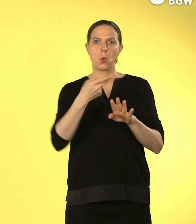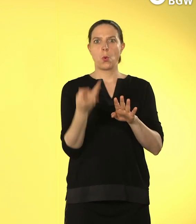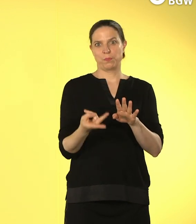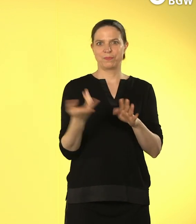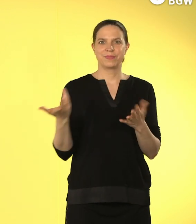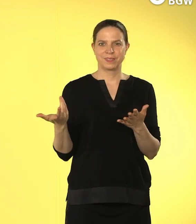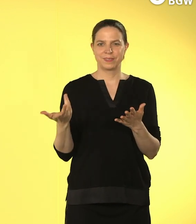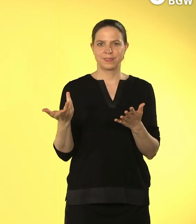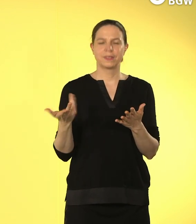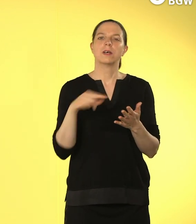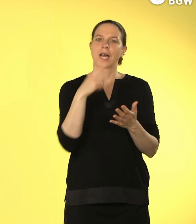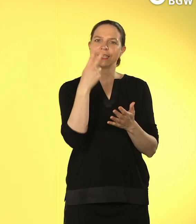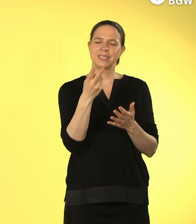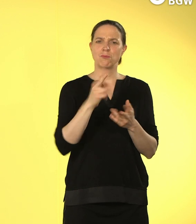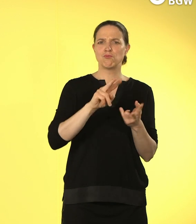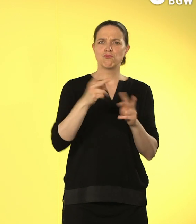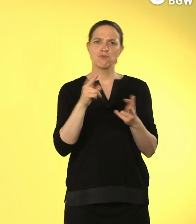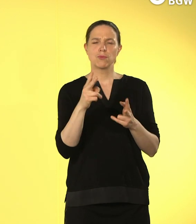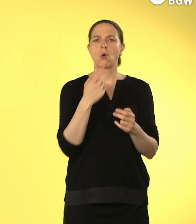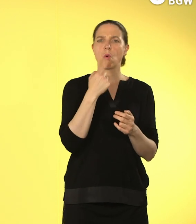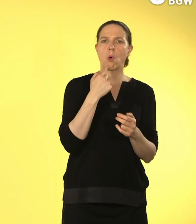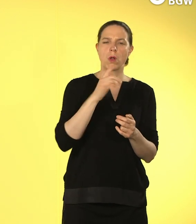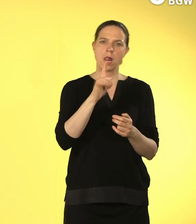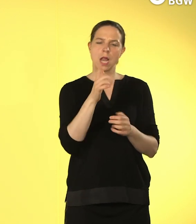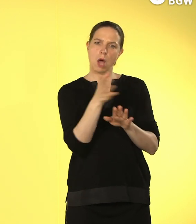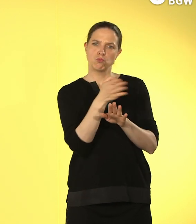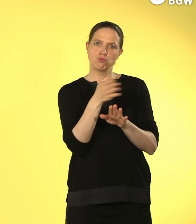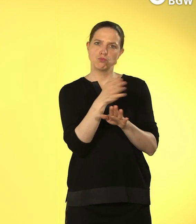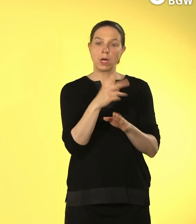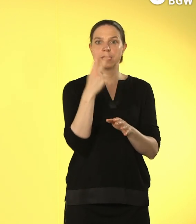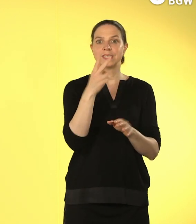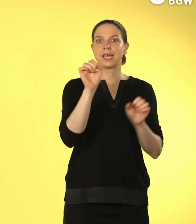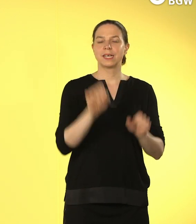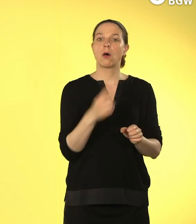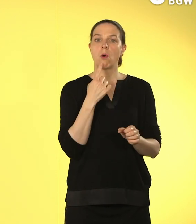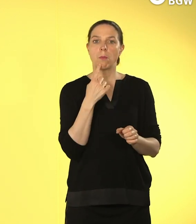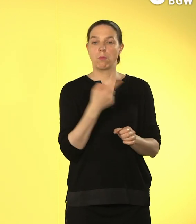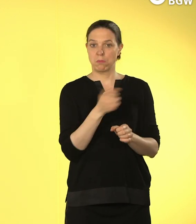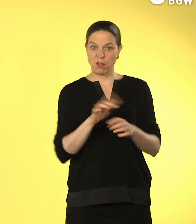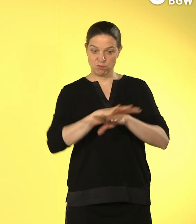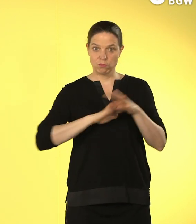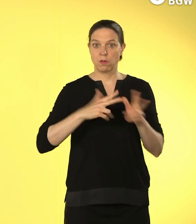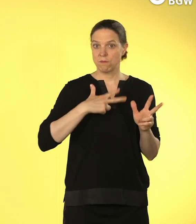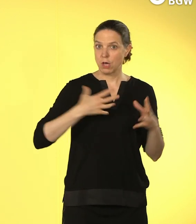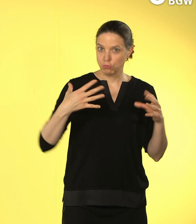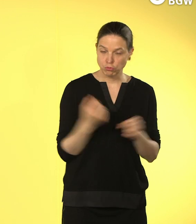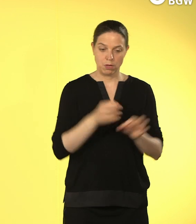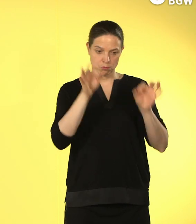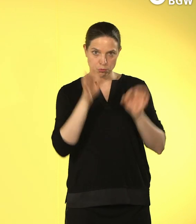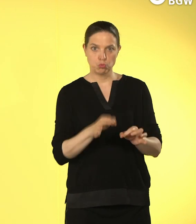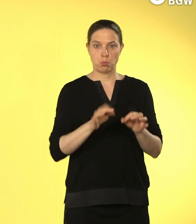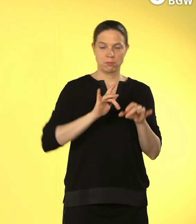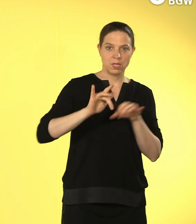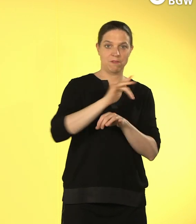Im rot-lila Bereich kann man sehen, ob alle Bereiche desinfiziert wurden.